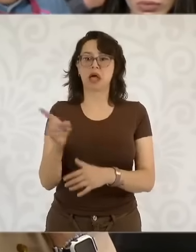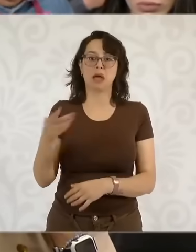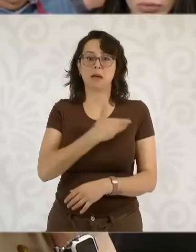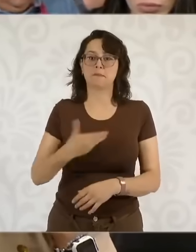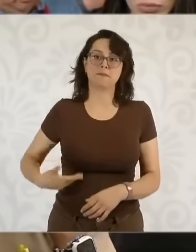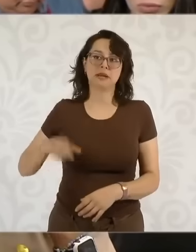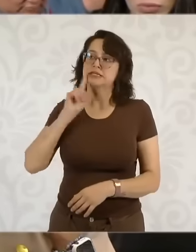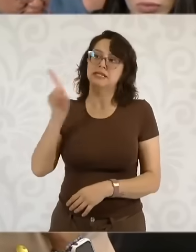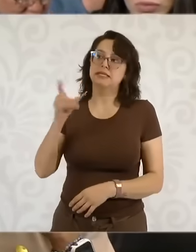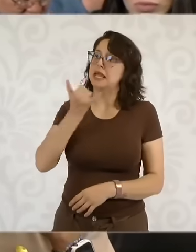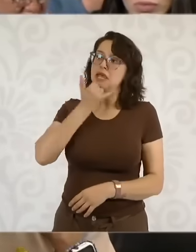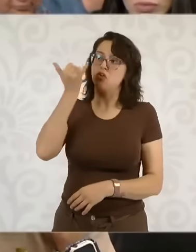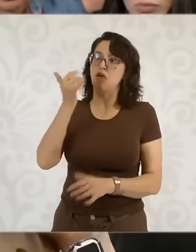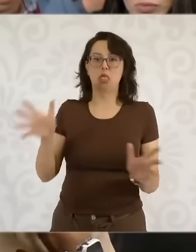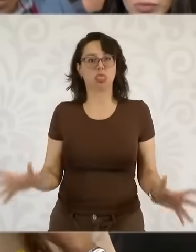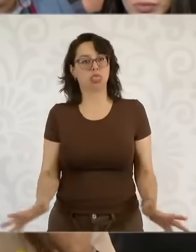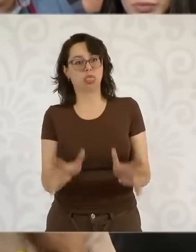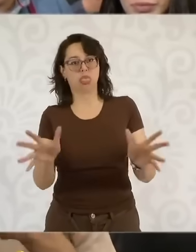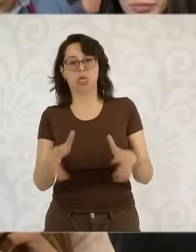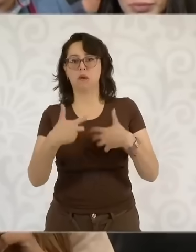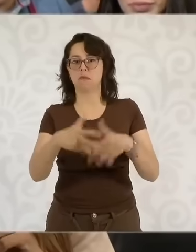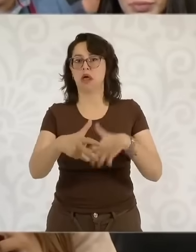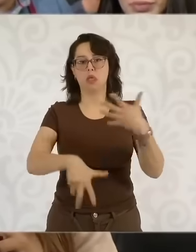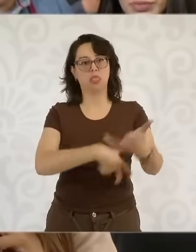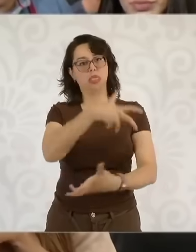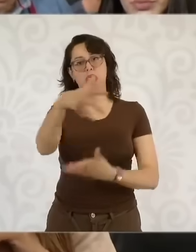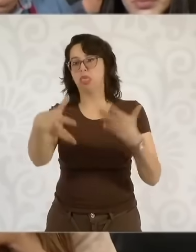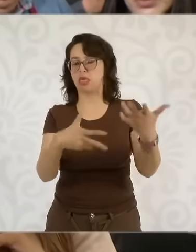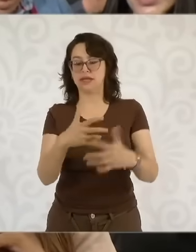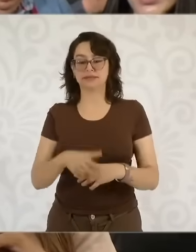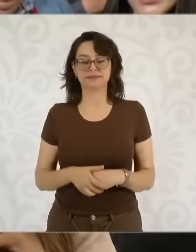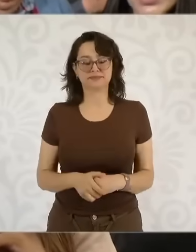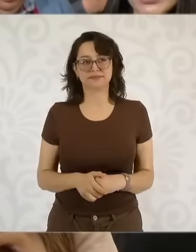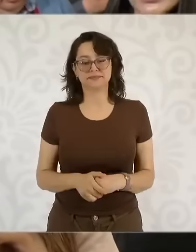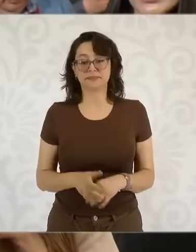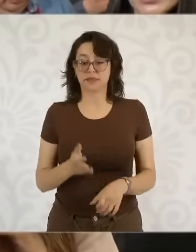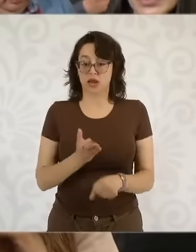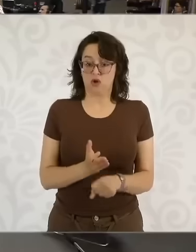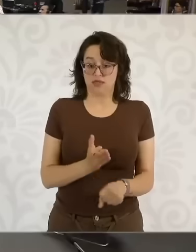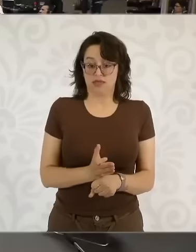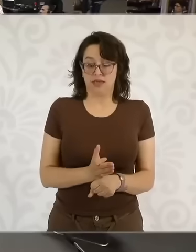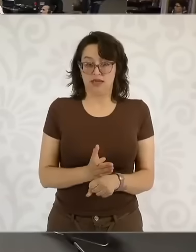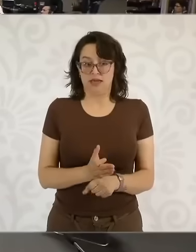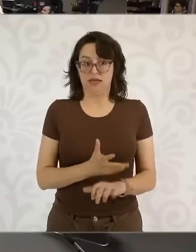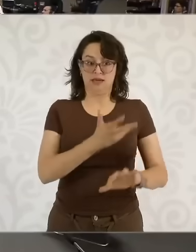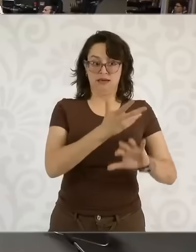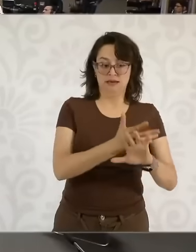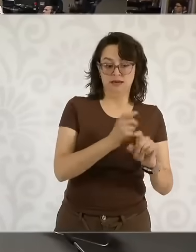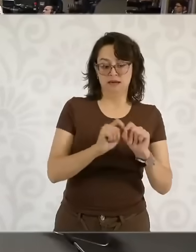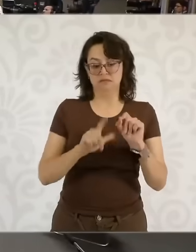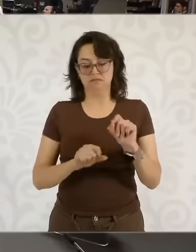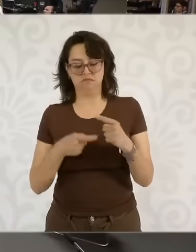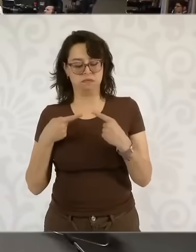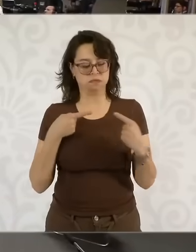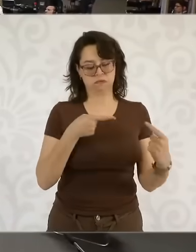estas manifestaciones violentas En estos momentos de tensión presidenta le recuerdo las palabras de